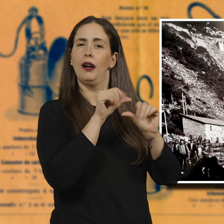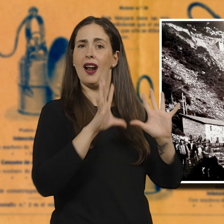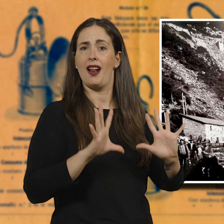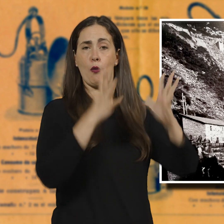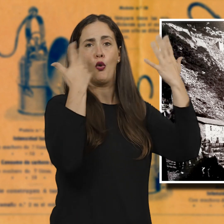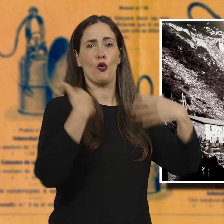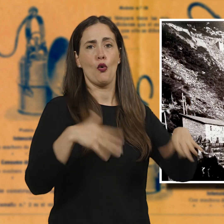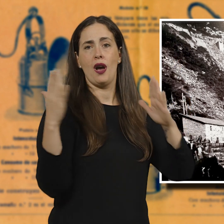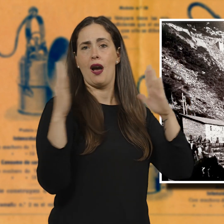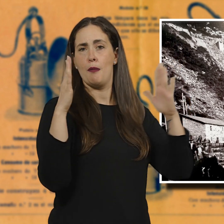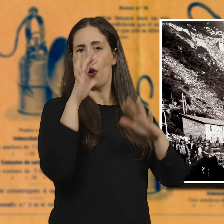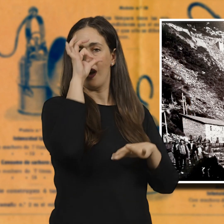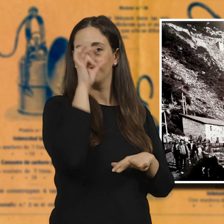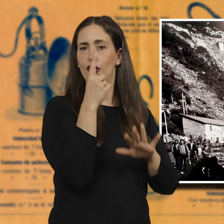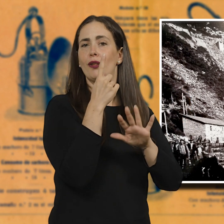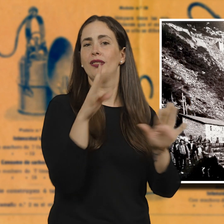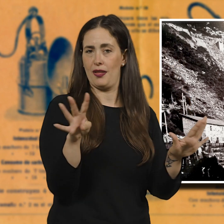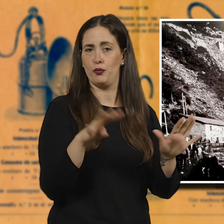revolucionari del segle XIX.